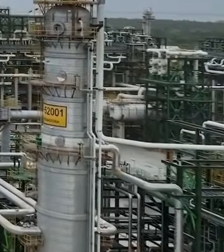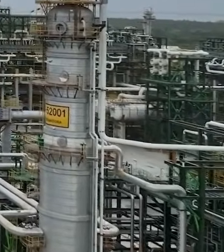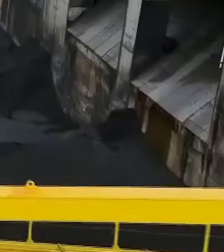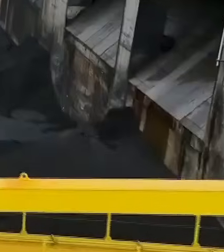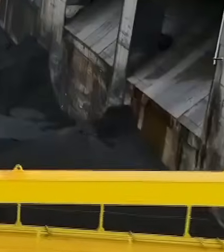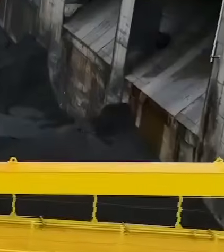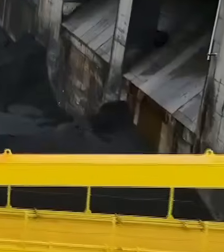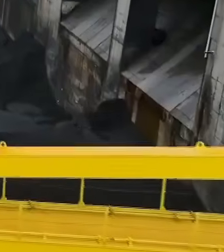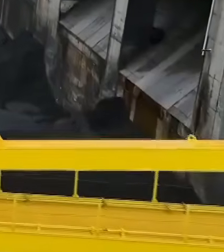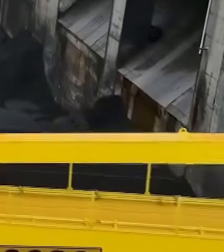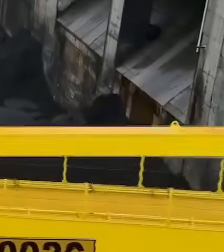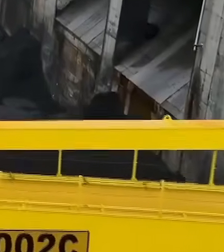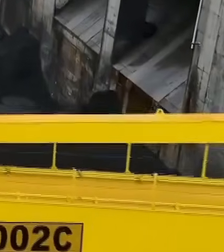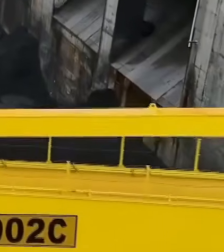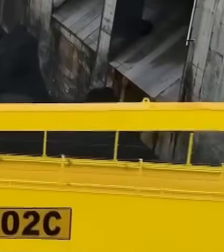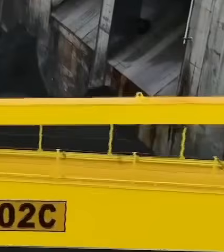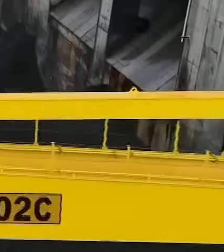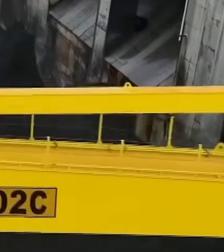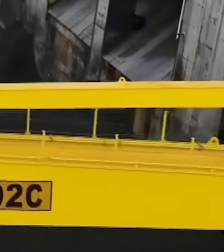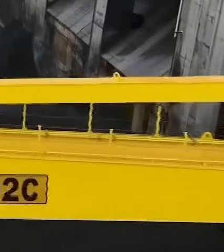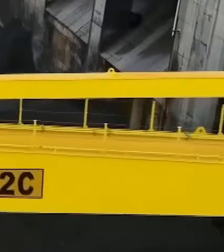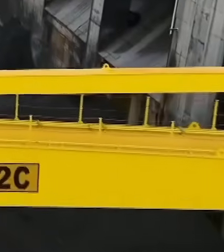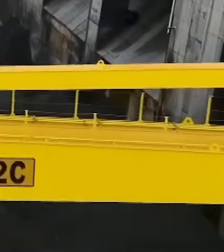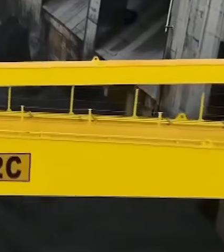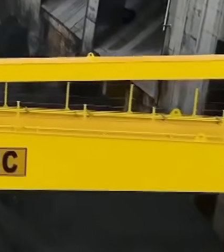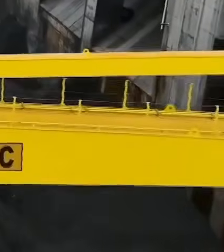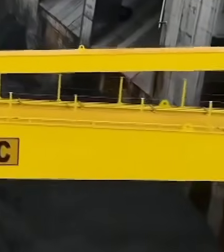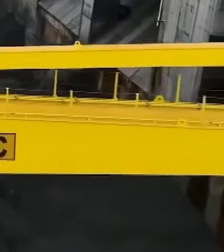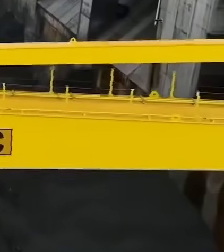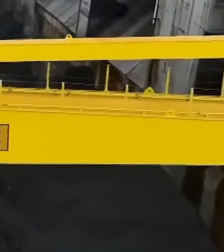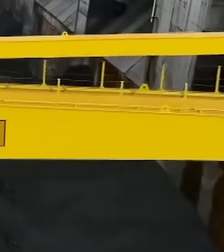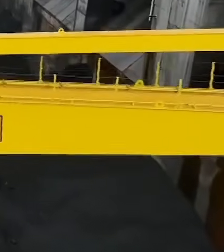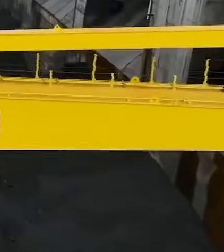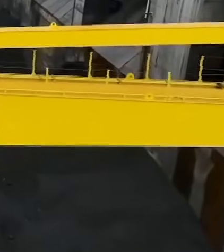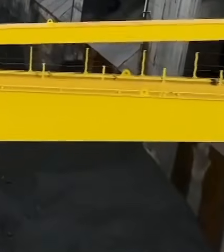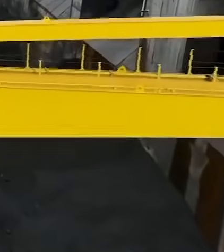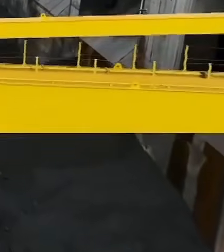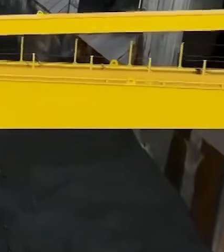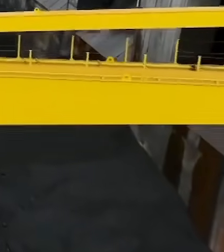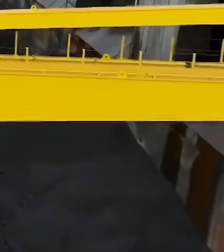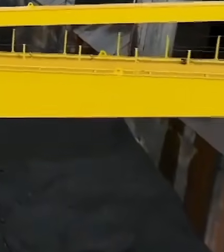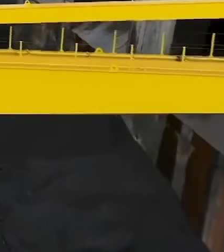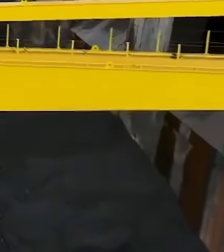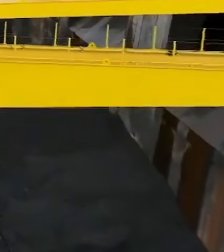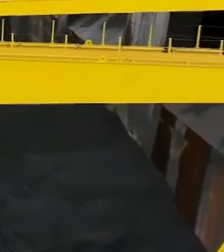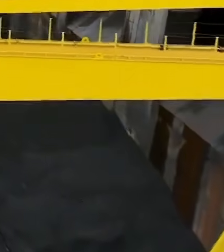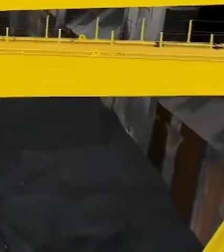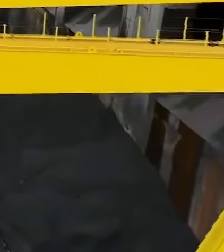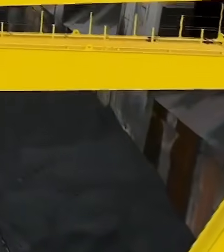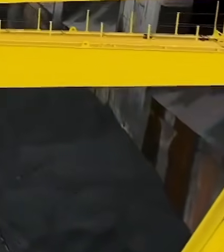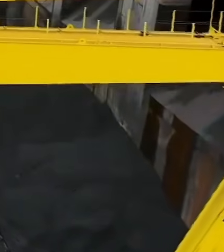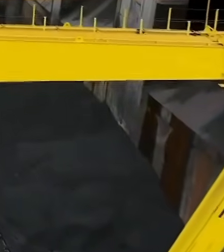los diferentes reactores de la refinería es el aceite más pesado aquí lo convertimos de